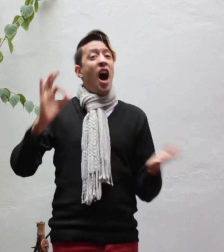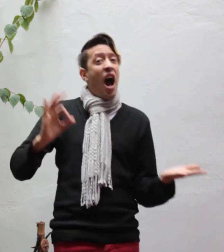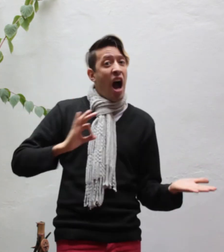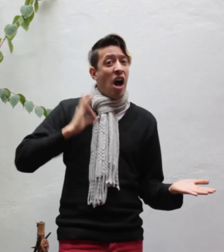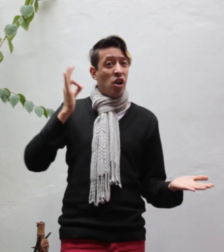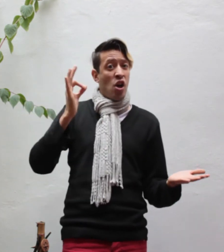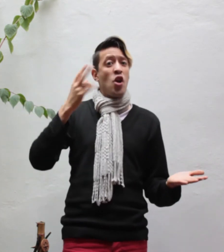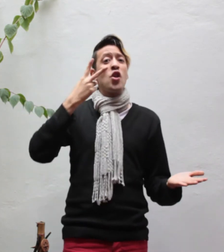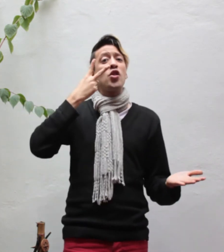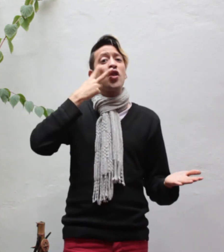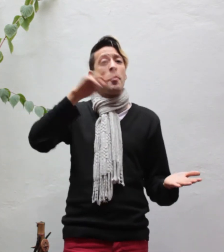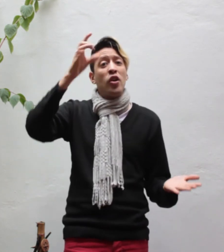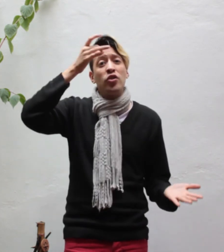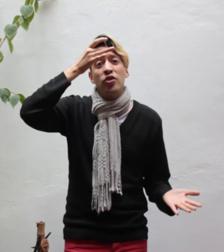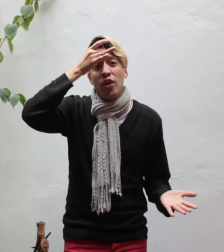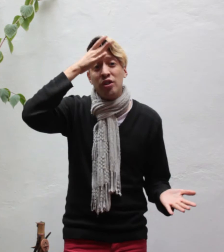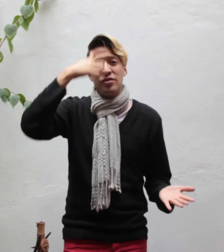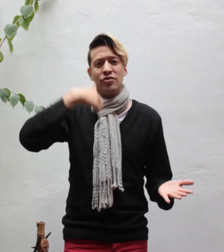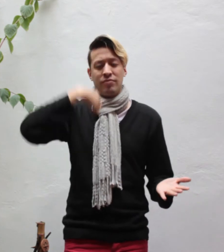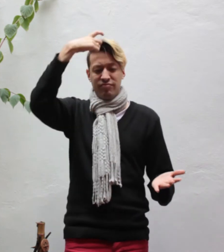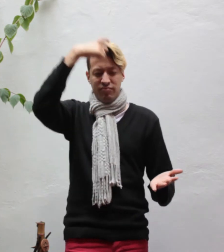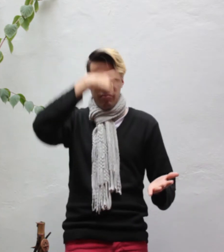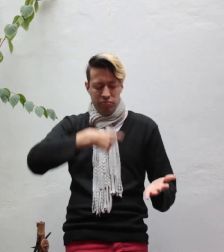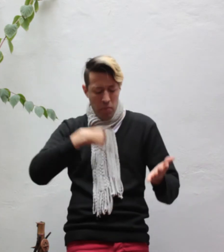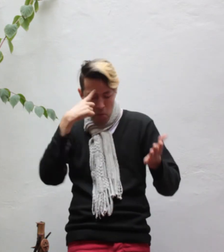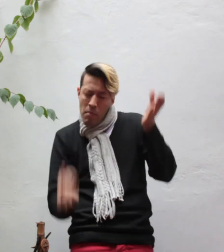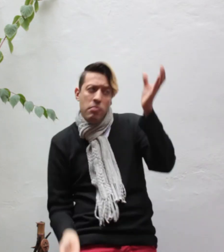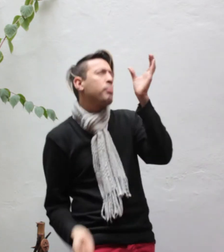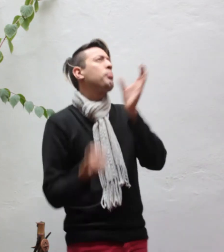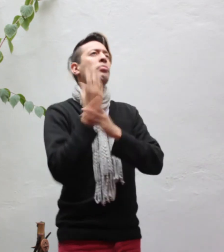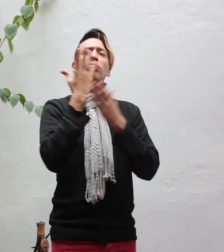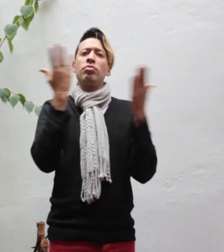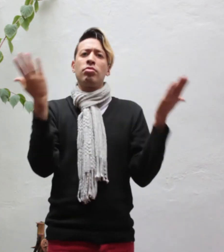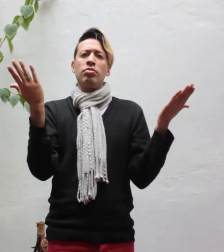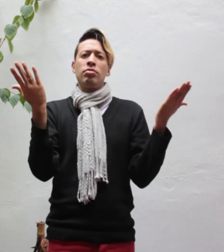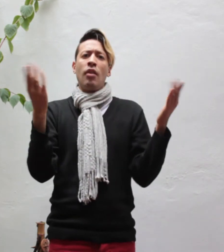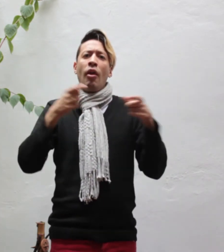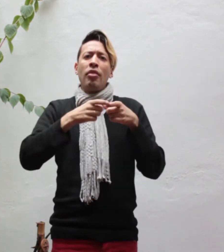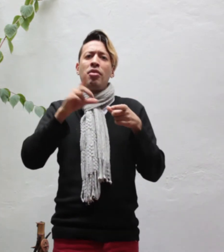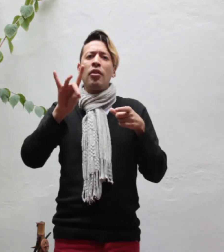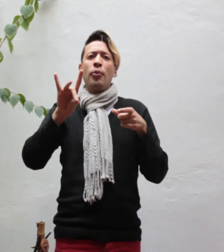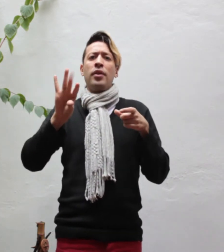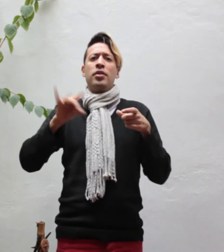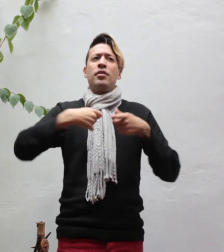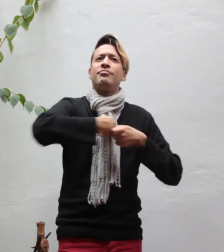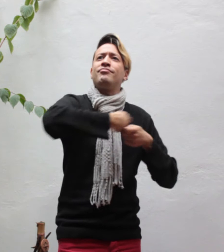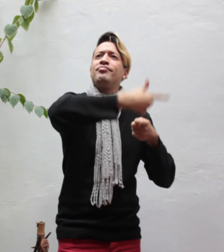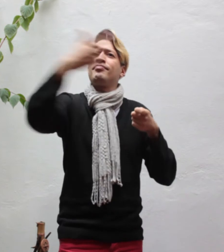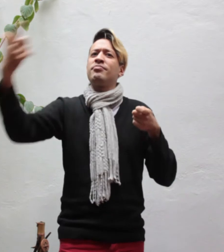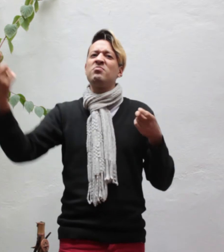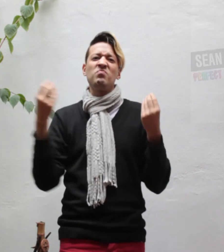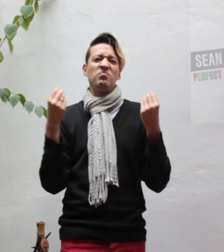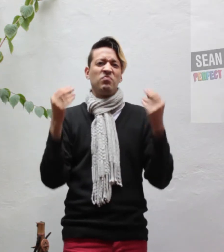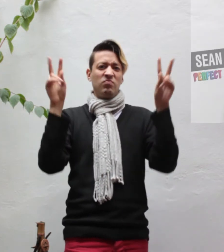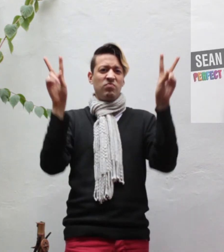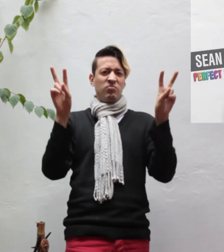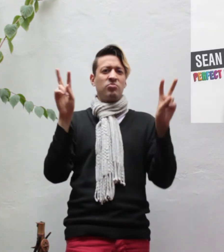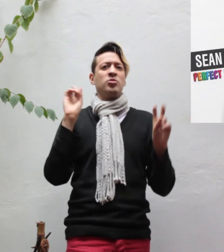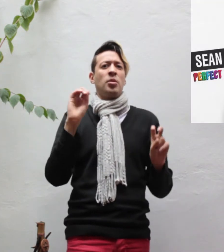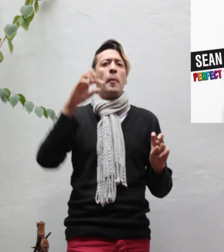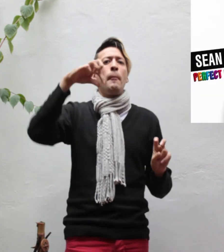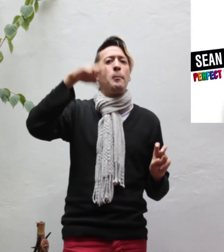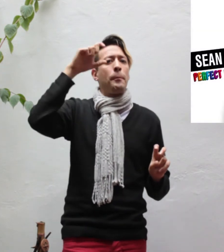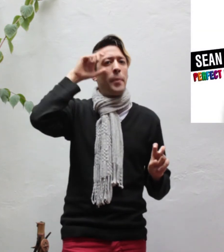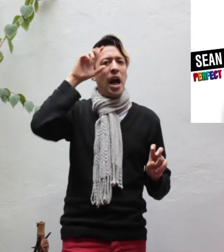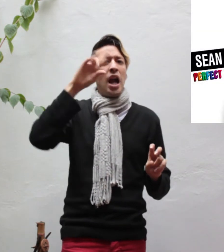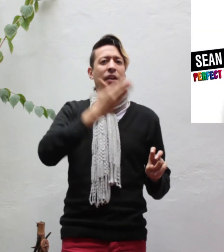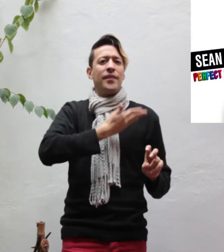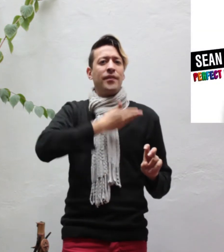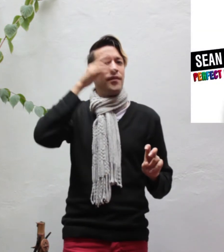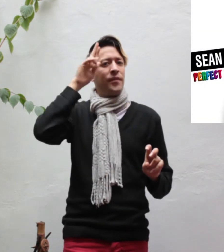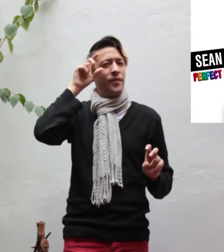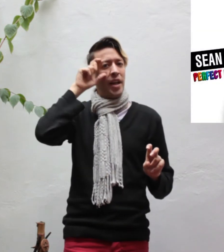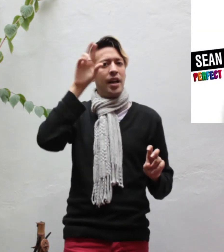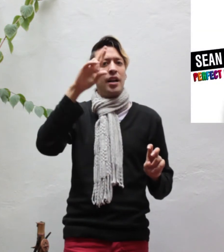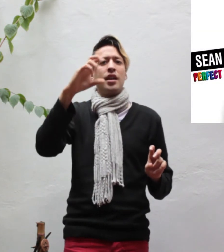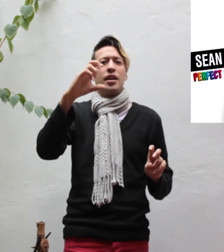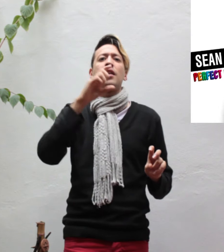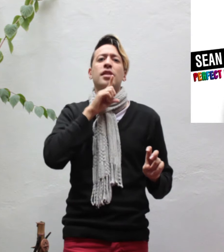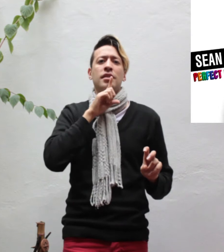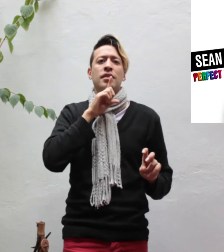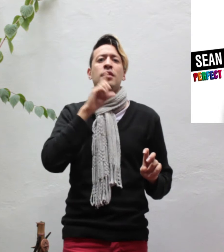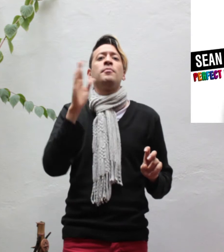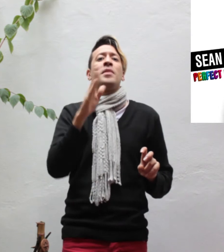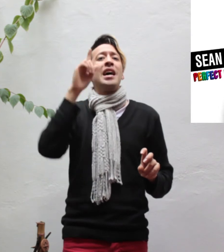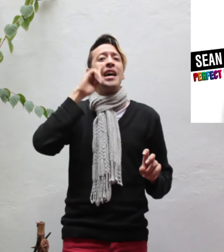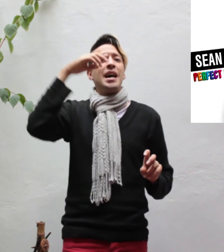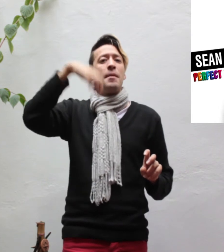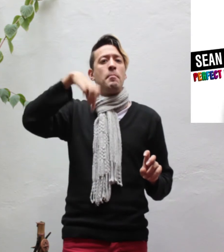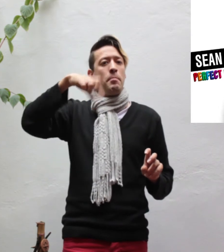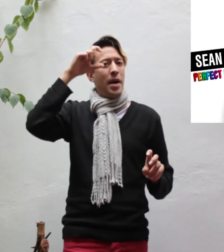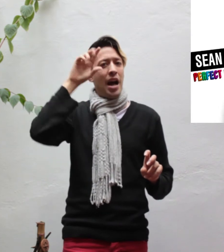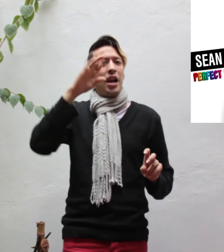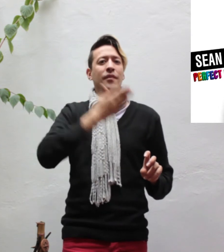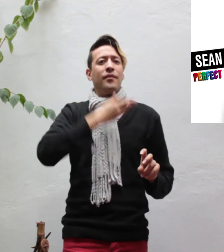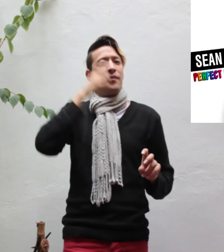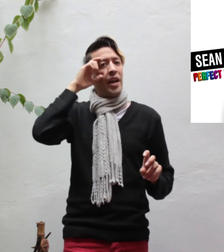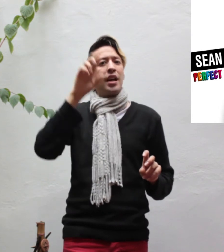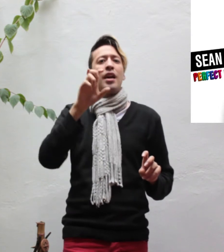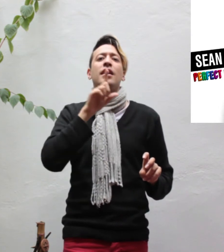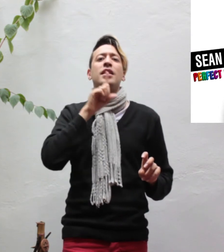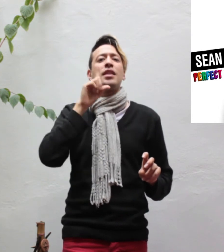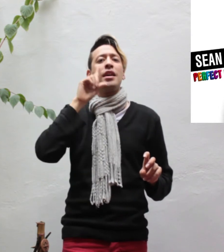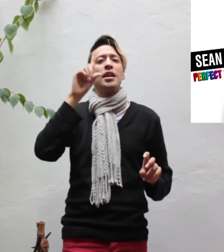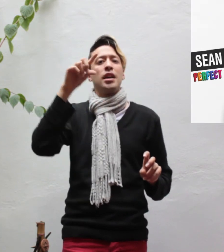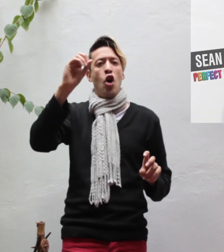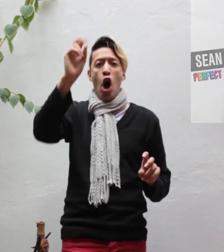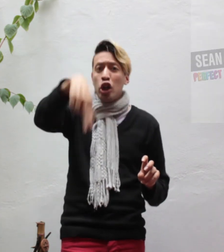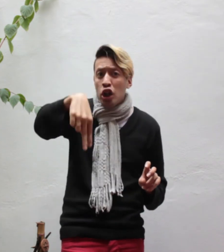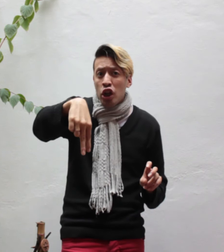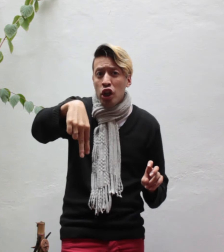El año 2012 Sean lanzó un álbum de DVD titulado “Perfect Imperfection”